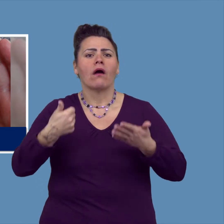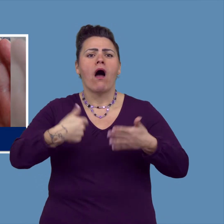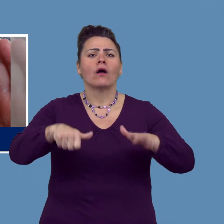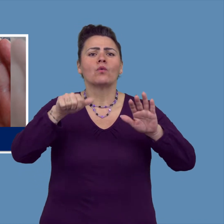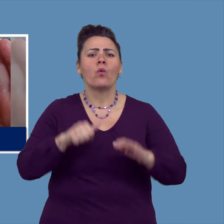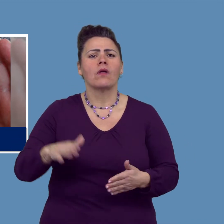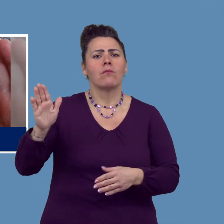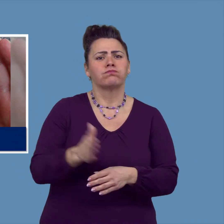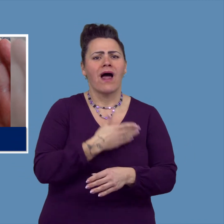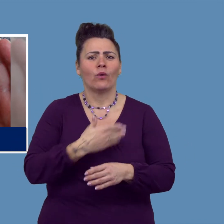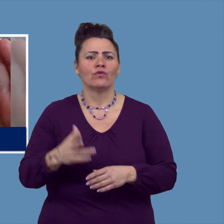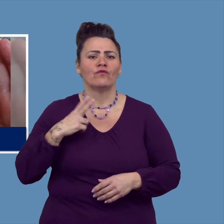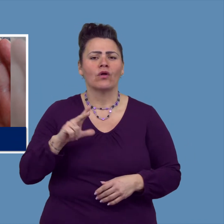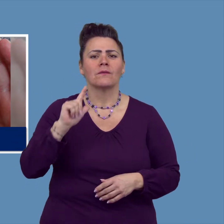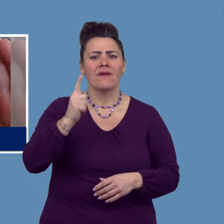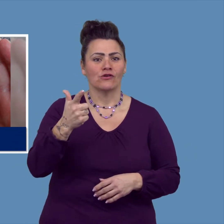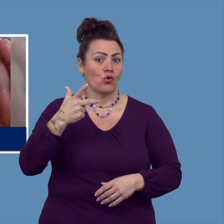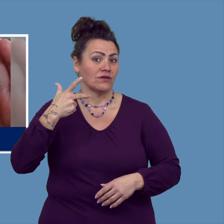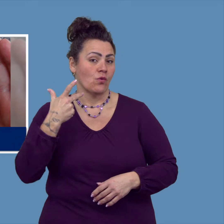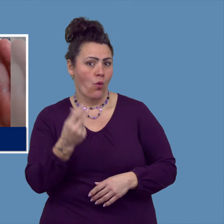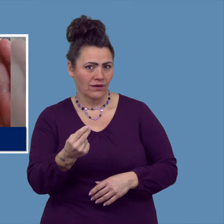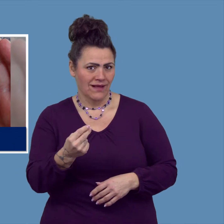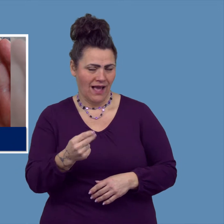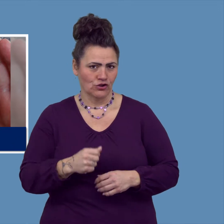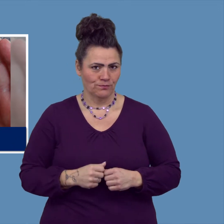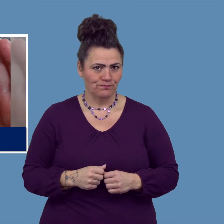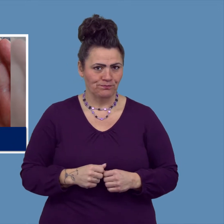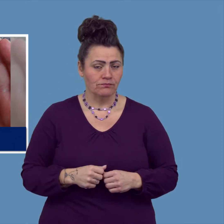vagy a második oltását hat hónapon belül kapta meg.